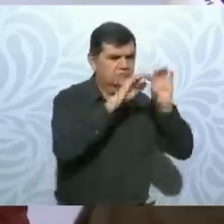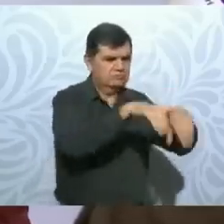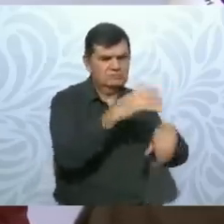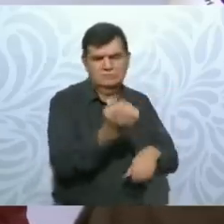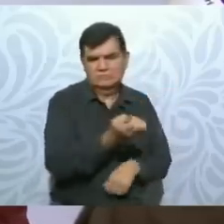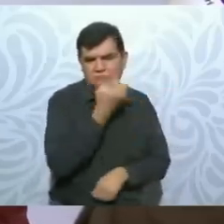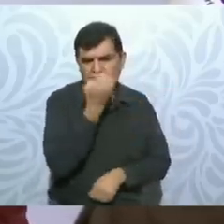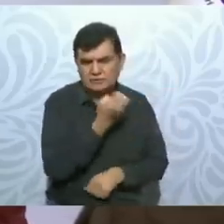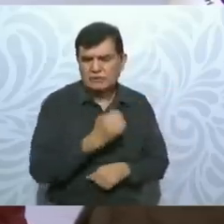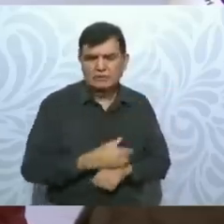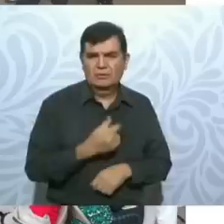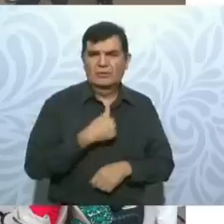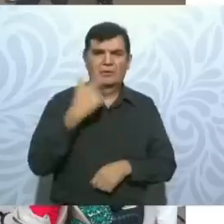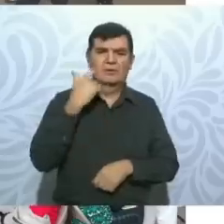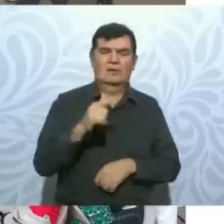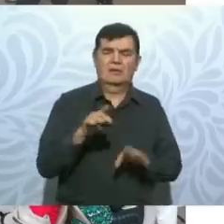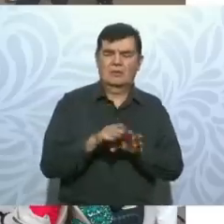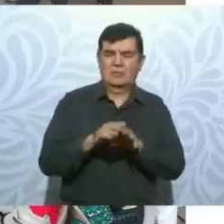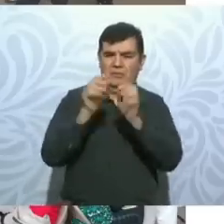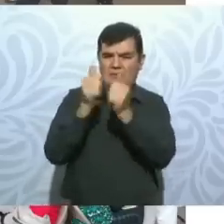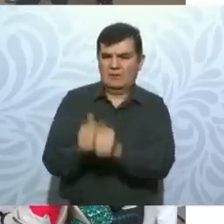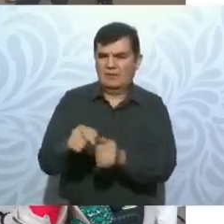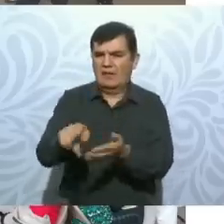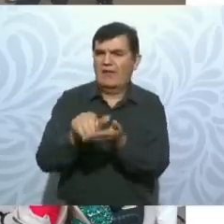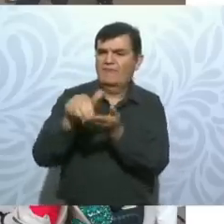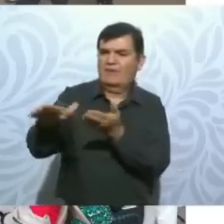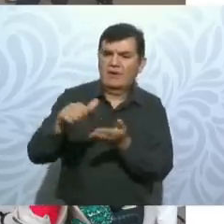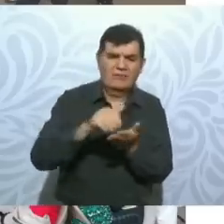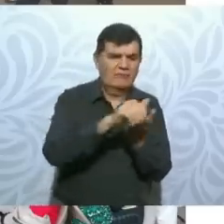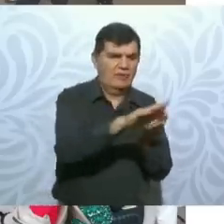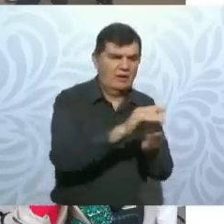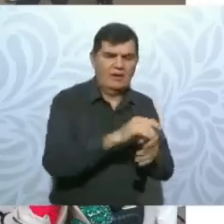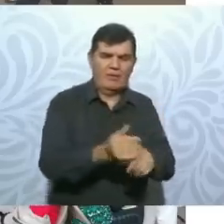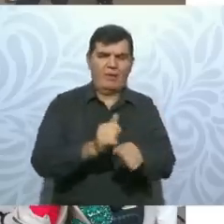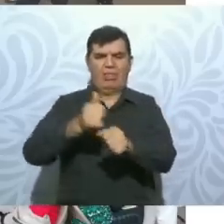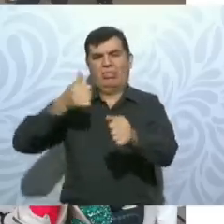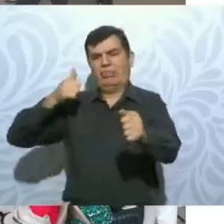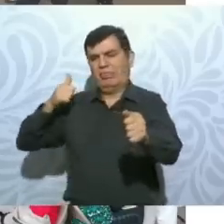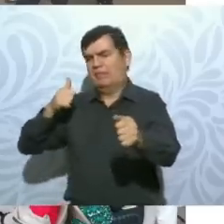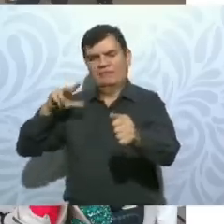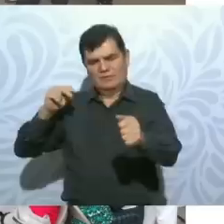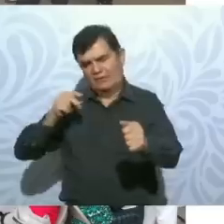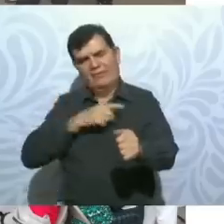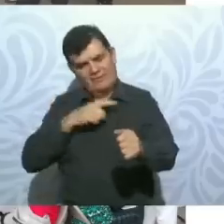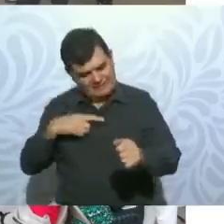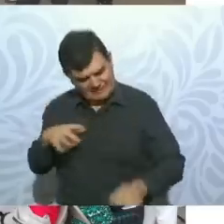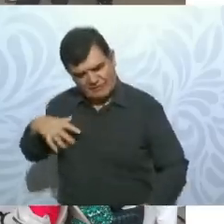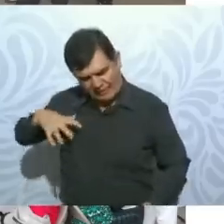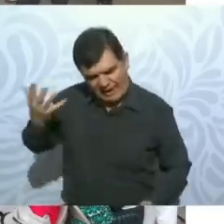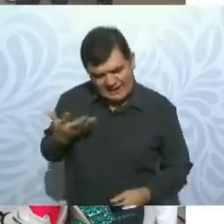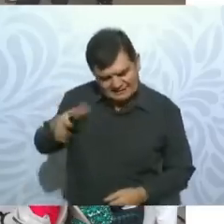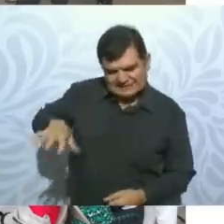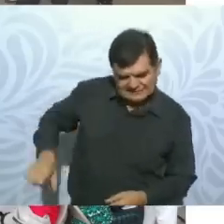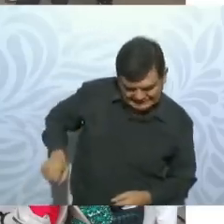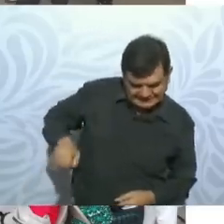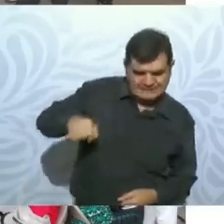no queremos que nadie se quede afuera o atrás lo vamos a llevar de la mano a la escuela para que